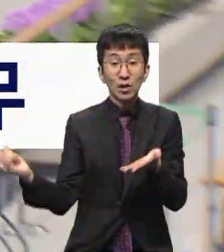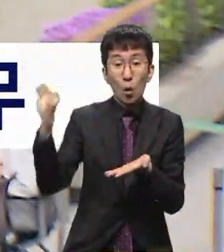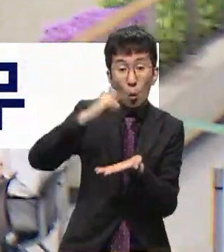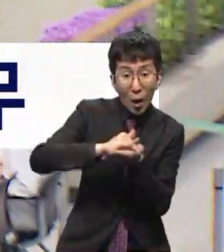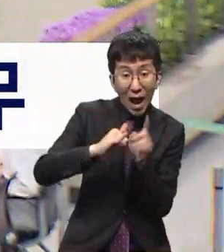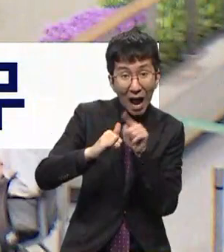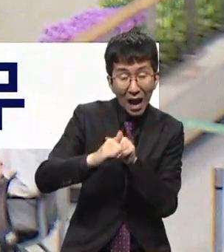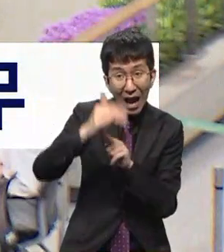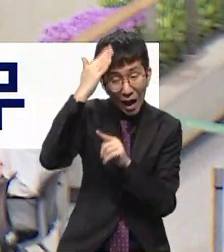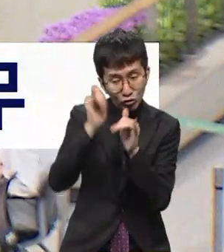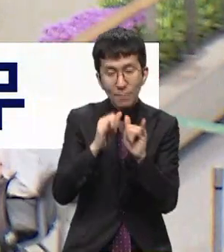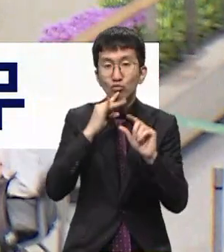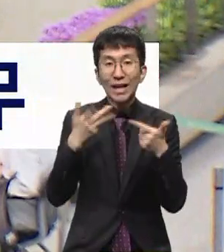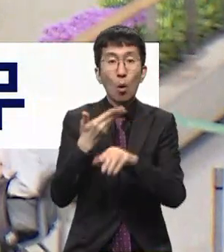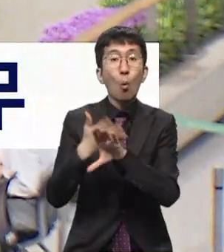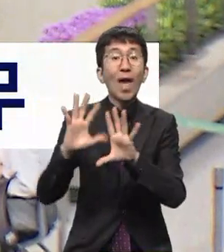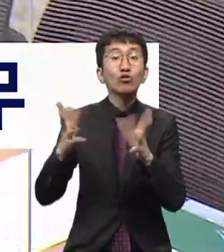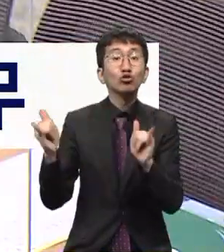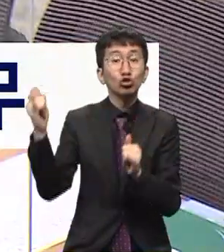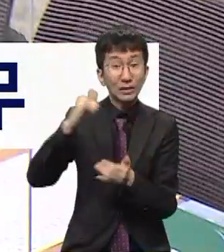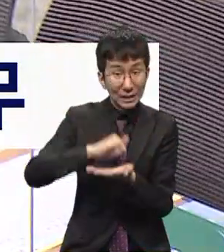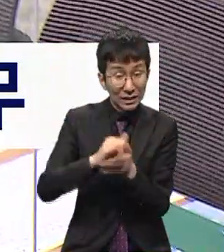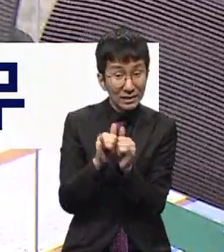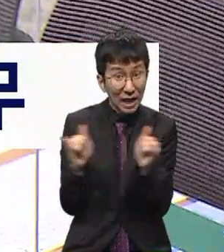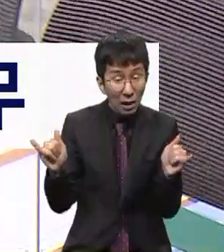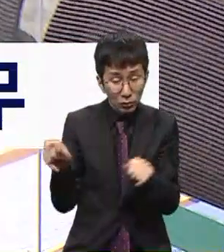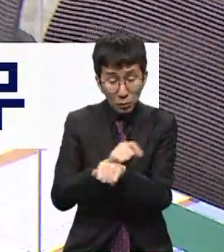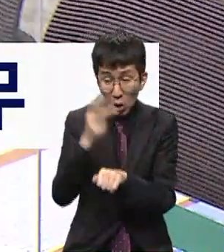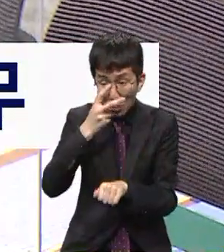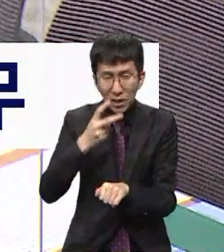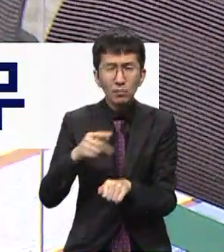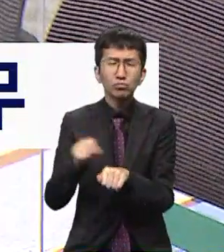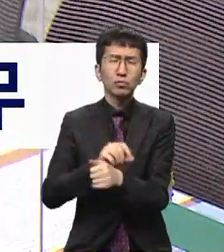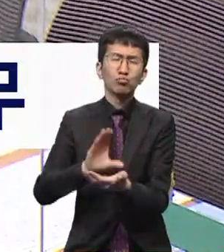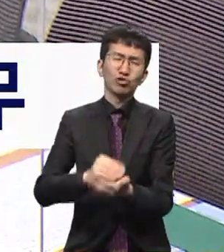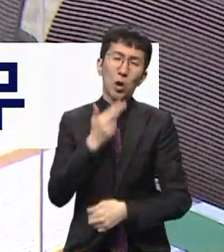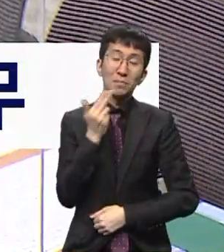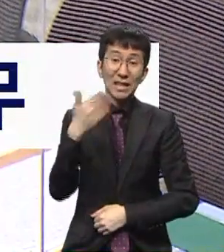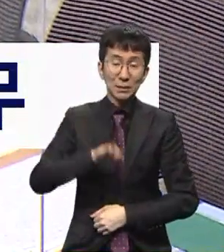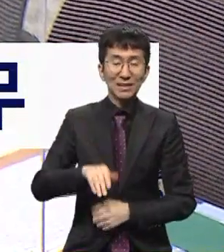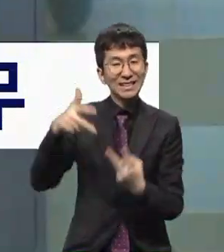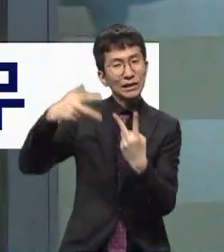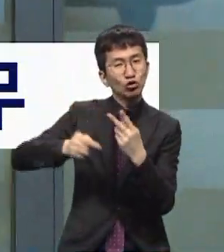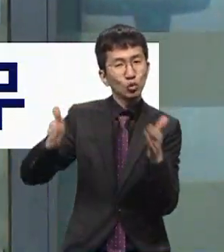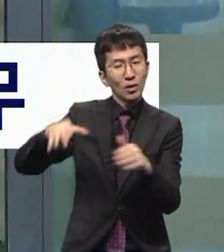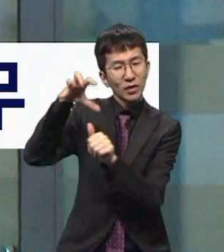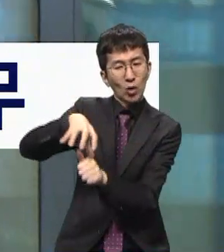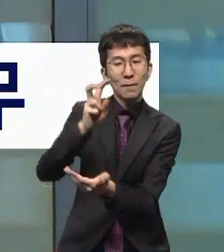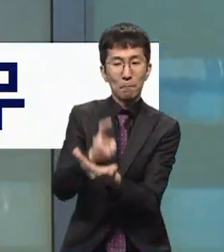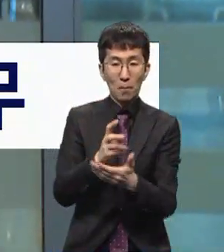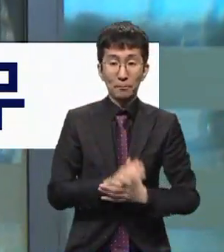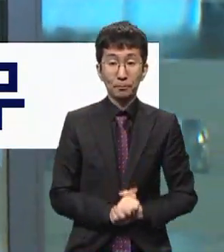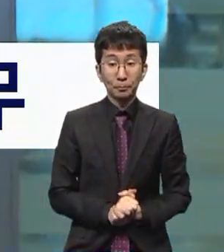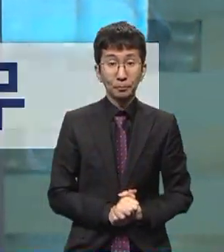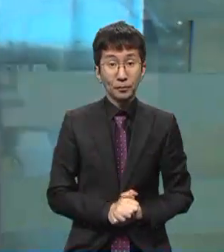(기자) 해외에서 오는 내외국인은 검사 결과가 음성이고 무증상이어도 2주간 격리해야 합니다. 코로나19 확산 억제책입니다.